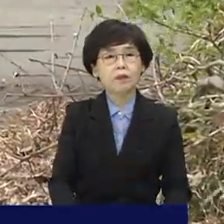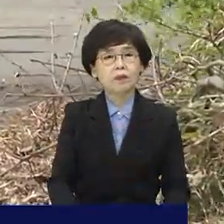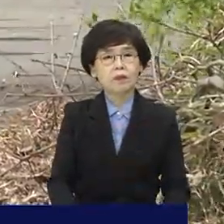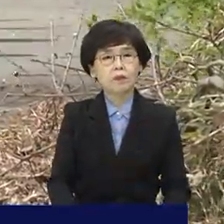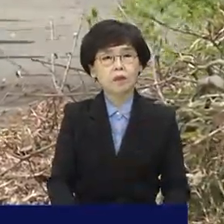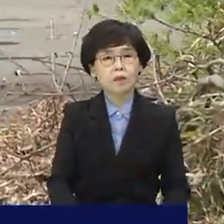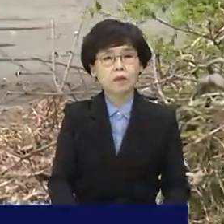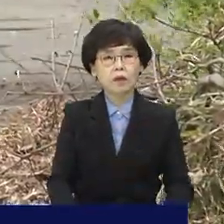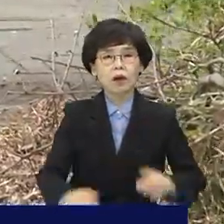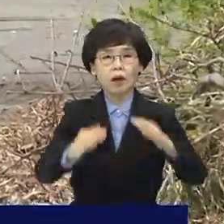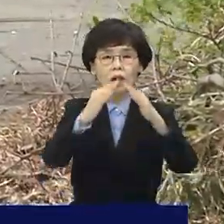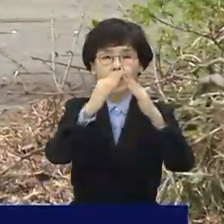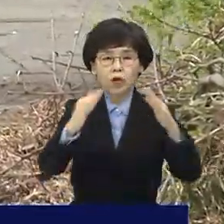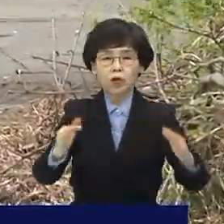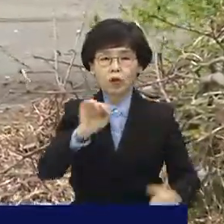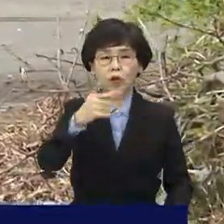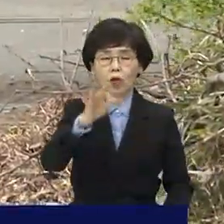(기자) 전주 원동초등학교 학생들의 야외 수업.